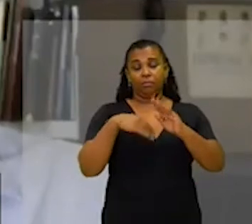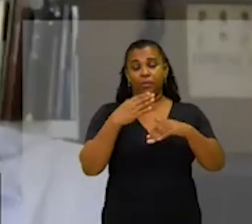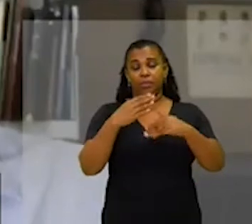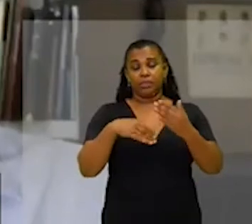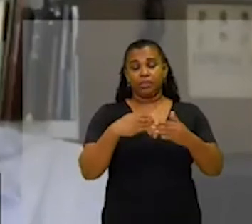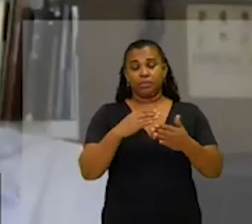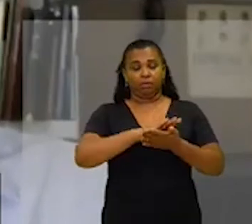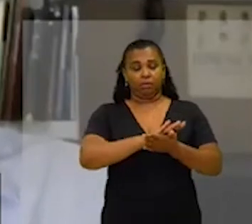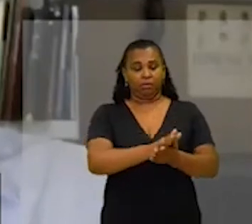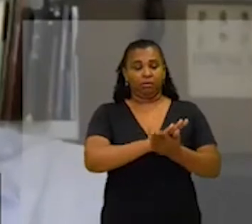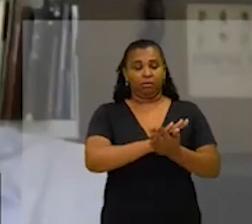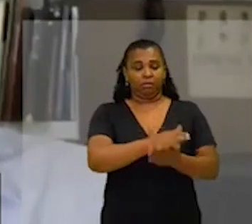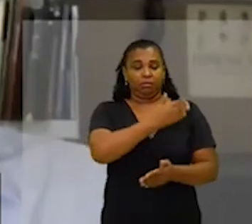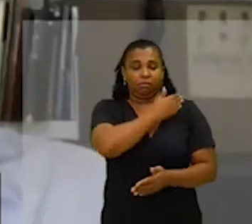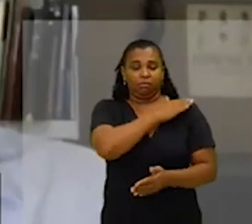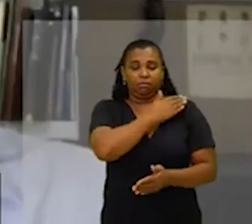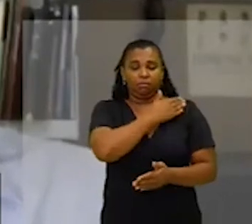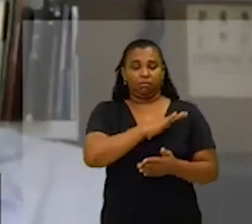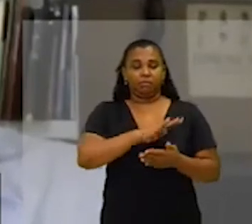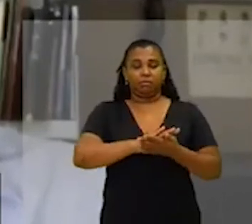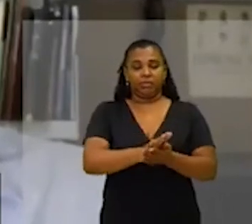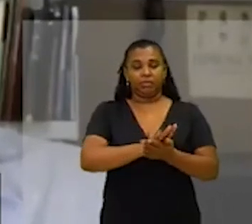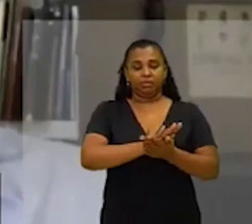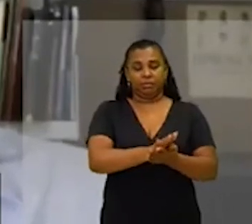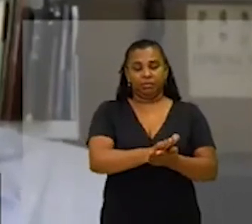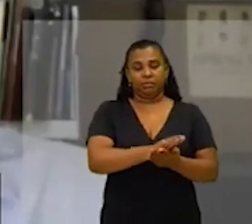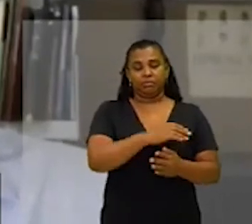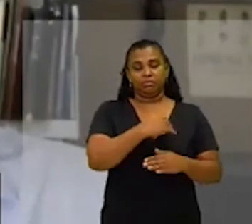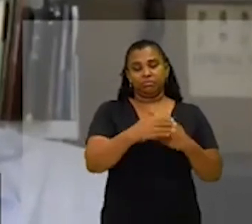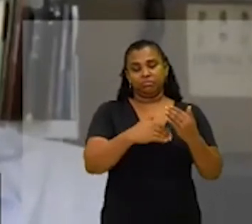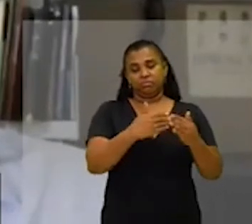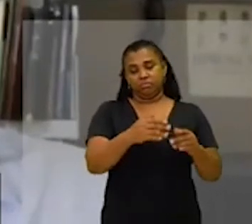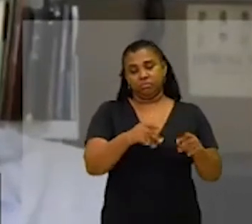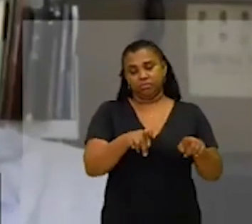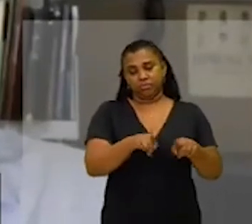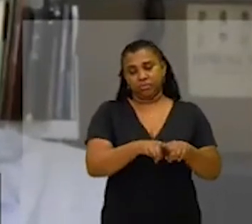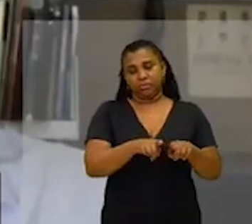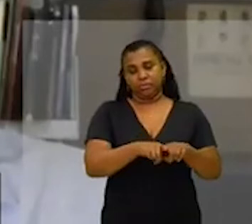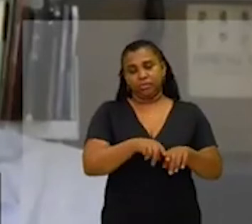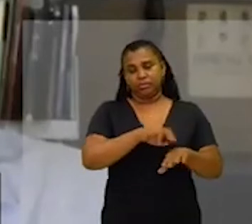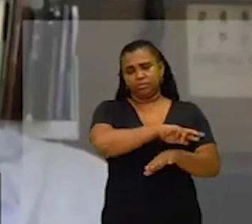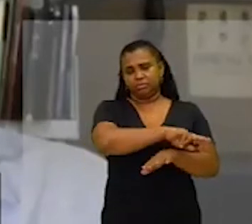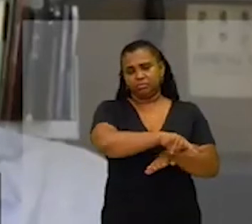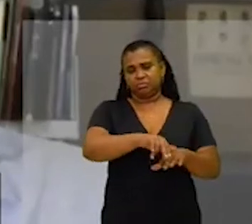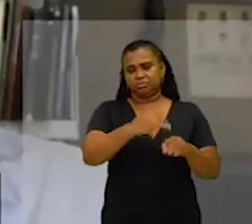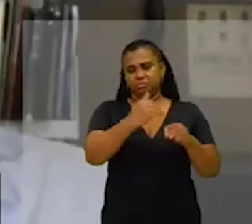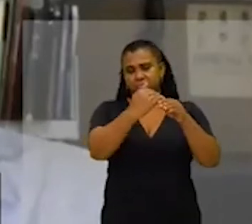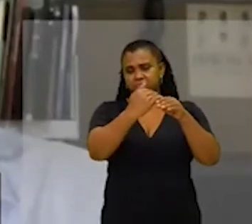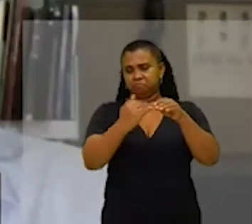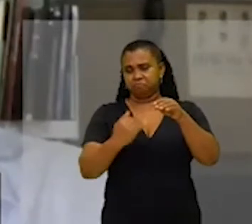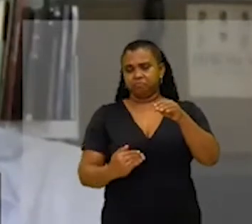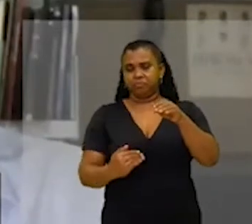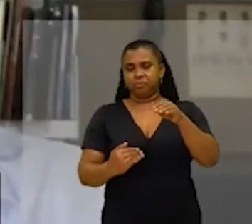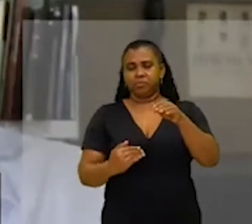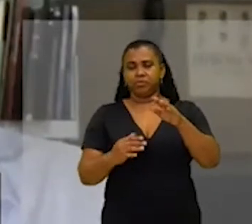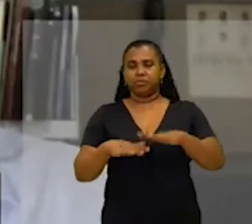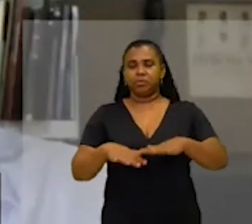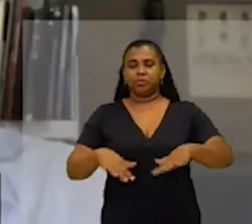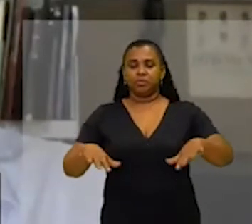o processo decorrência de preconceitos e também das diversas as desigualdades no ambiente social